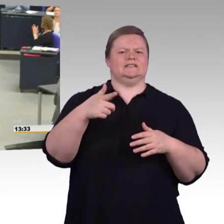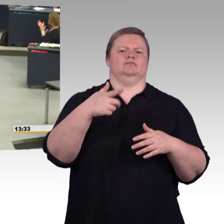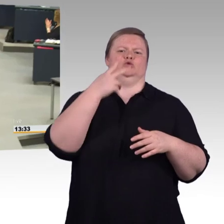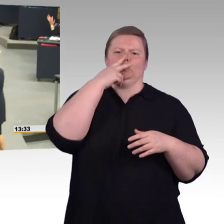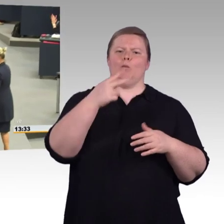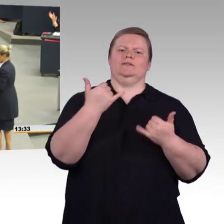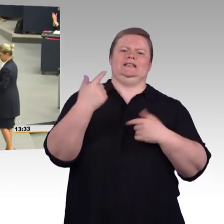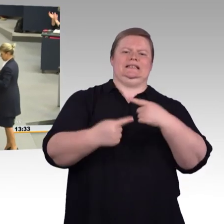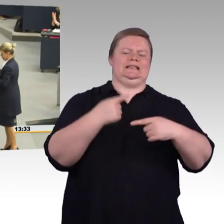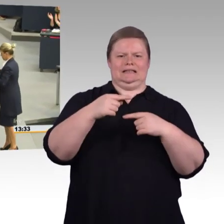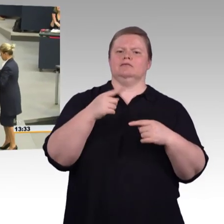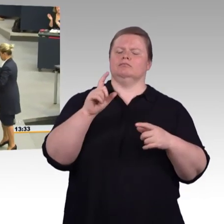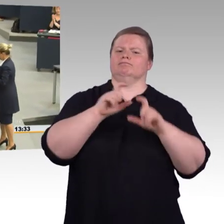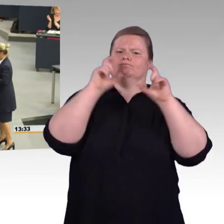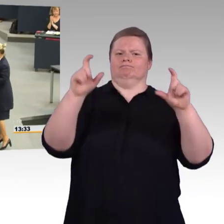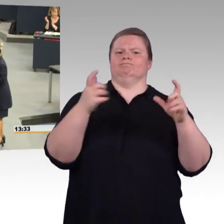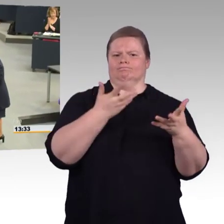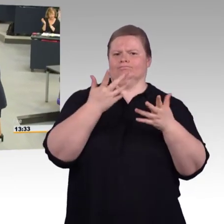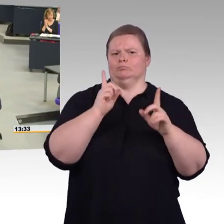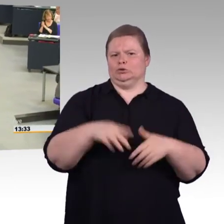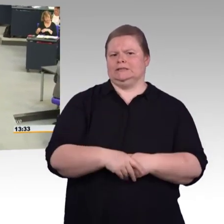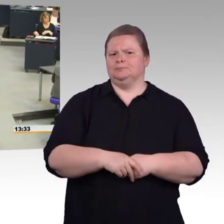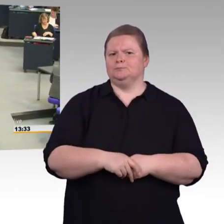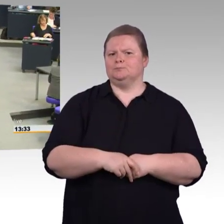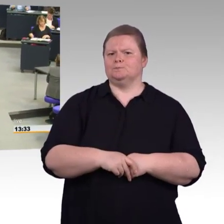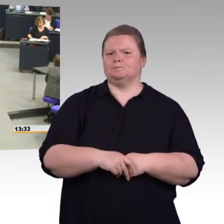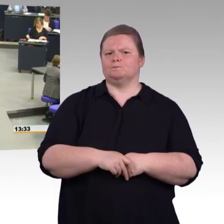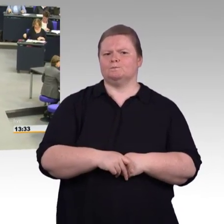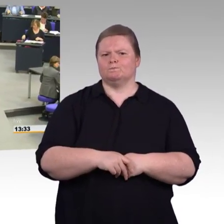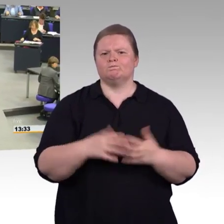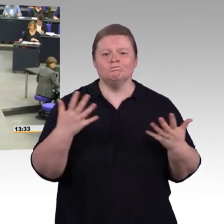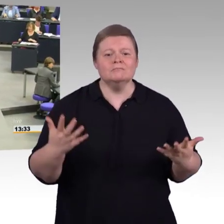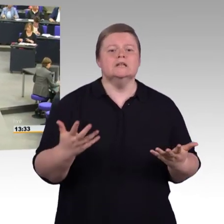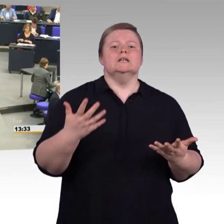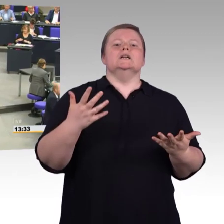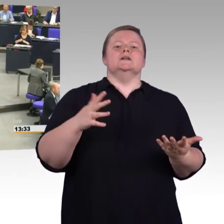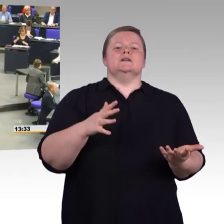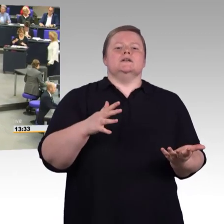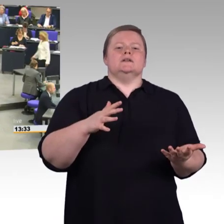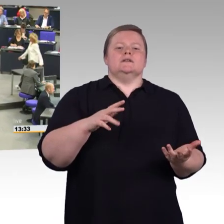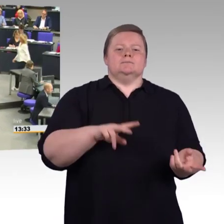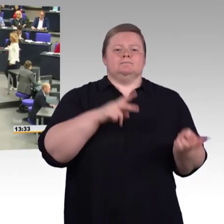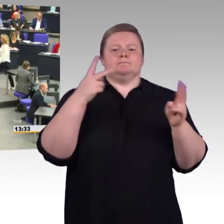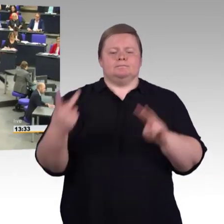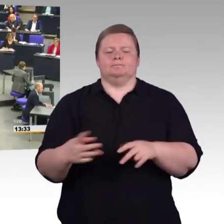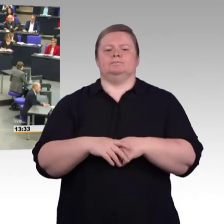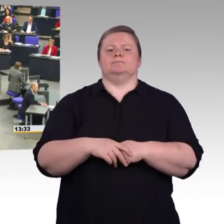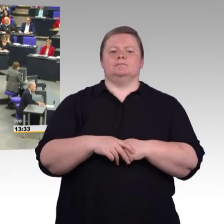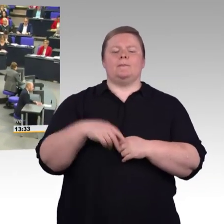(Beifall) (Rednerwechsel) Sehr geehrte Frau Präsidentin,